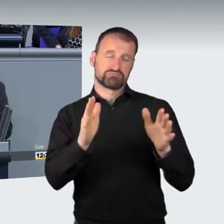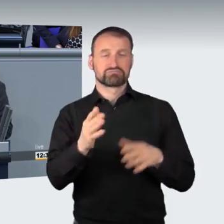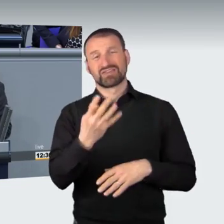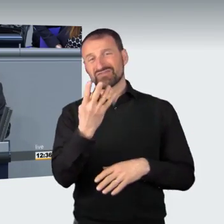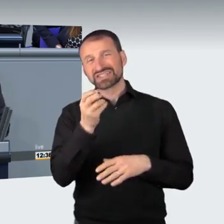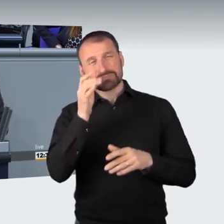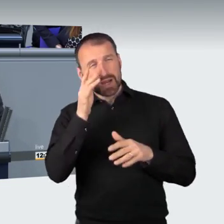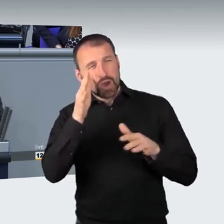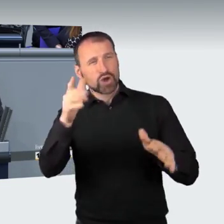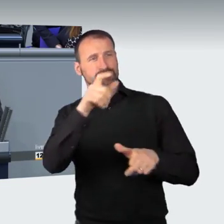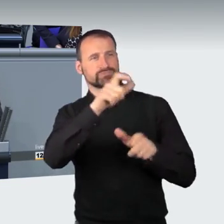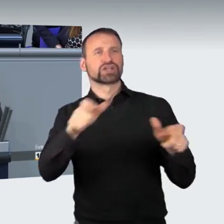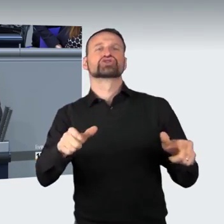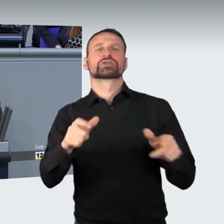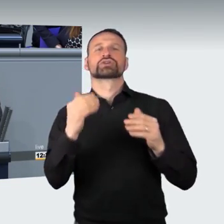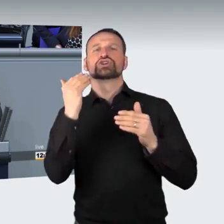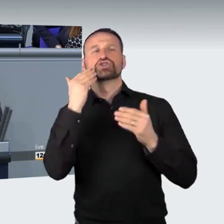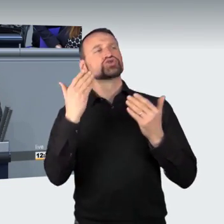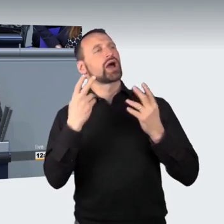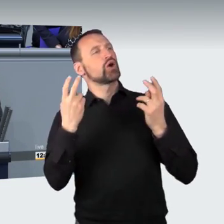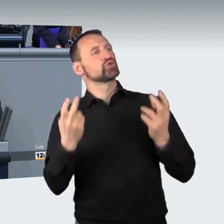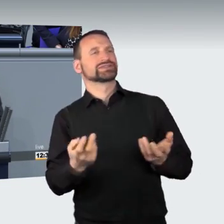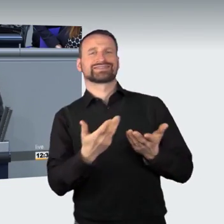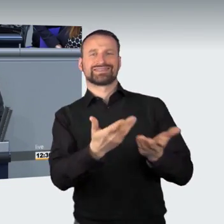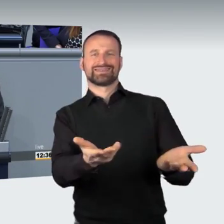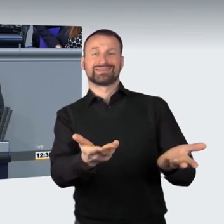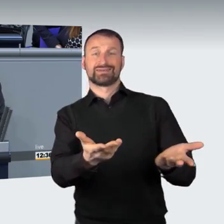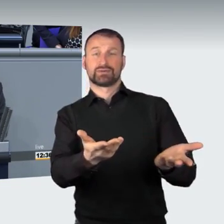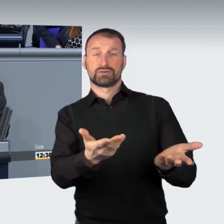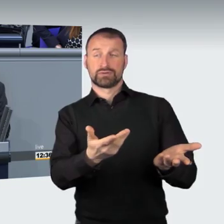weisen wir als CDU/CSU entschieden zurück.